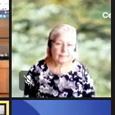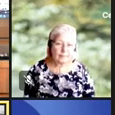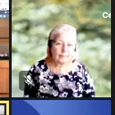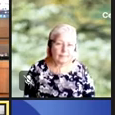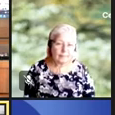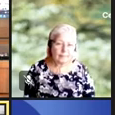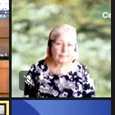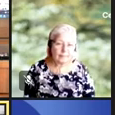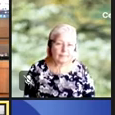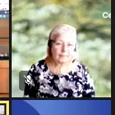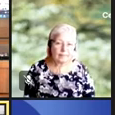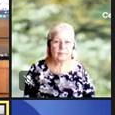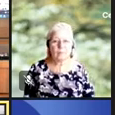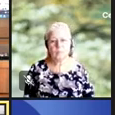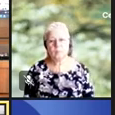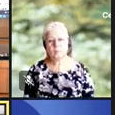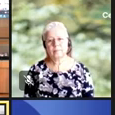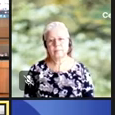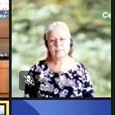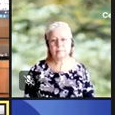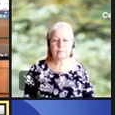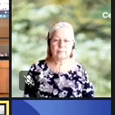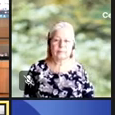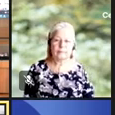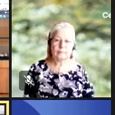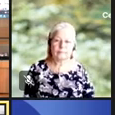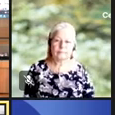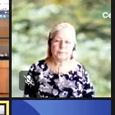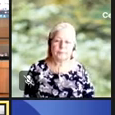Vad som händer när du är sjuk Att förstå Vilken pension Du kommer att få